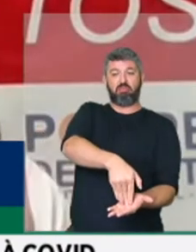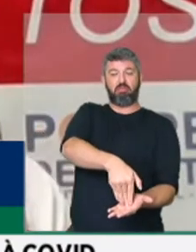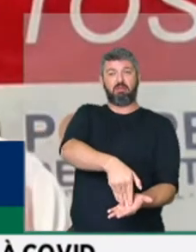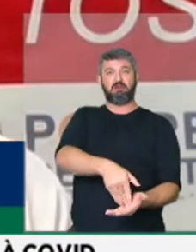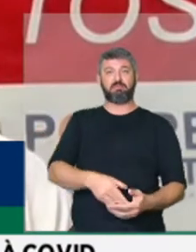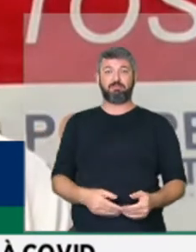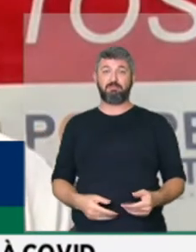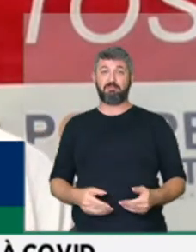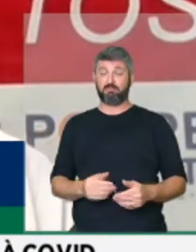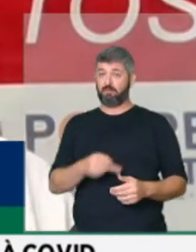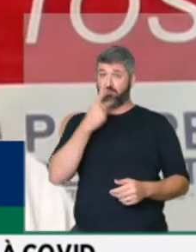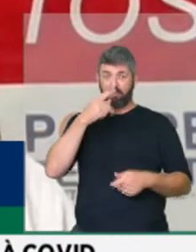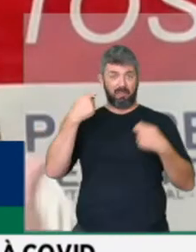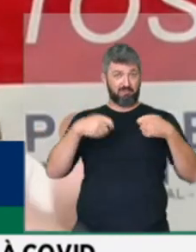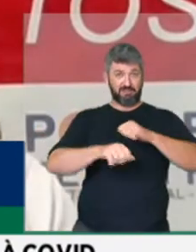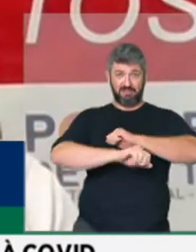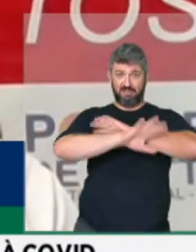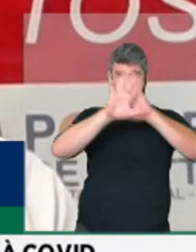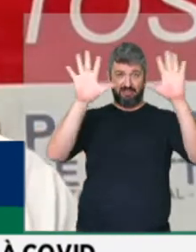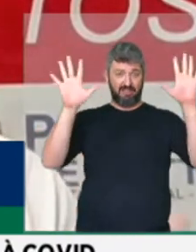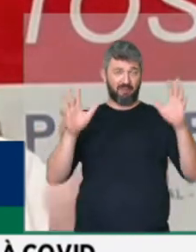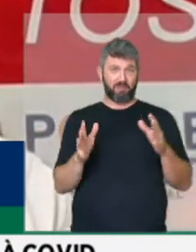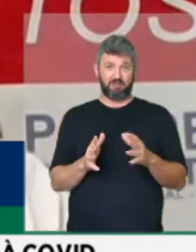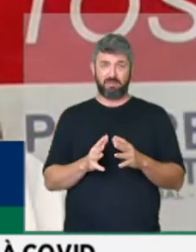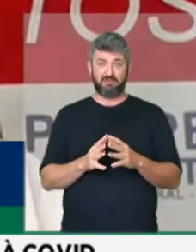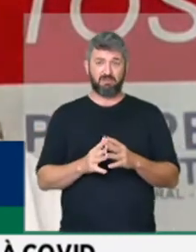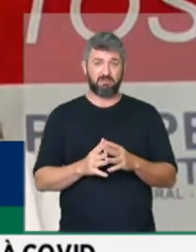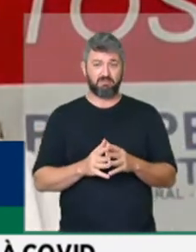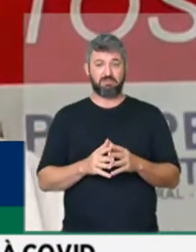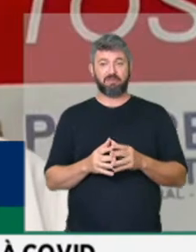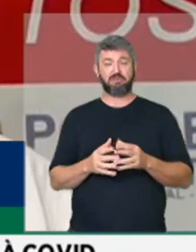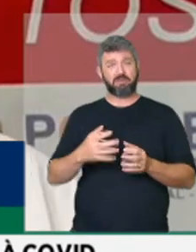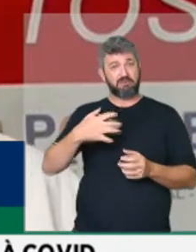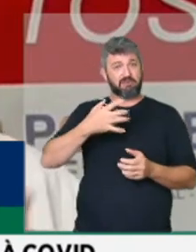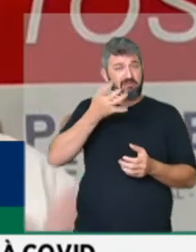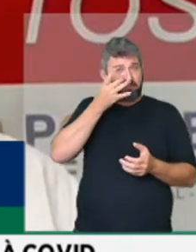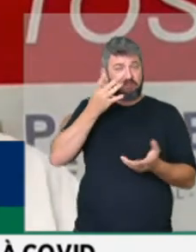NÚMEROS FALAM... POR SI SÓ . SE TIVER QUE... ALGUÉM APLAUDIR O MINISTRO, ALÉM DO